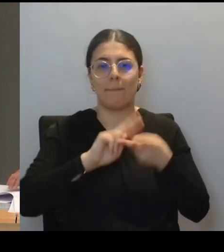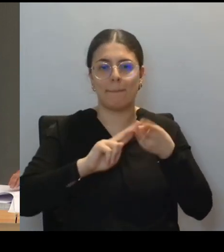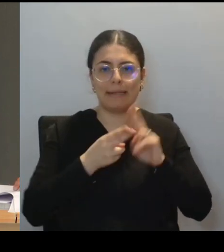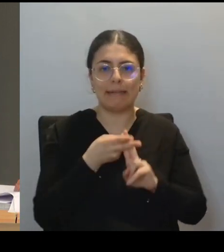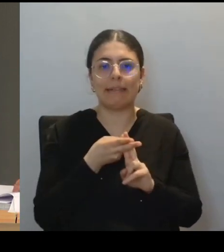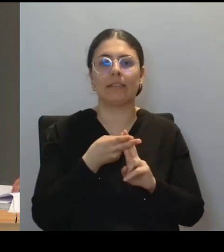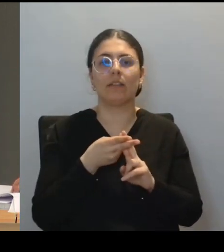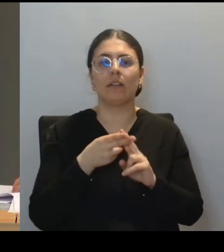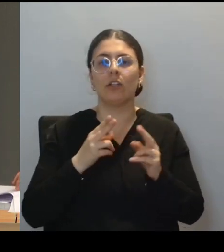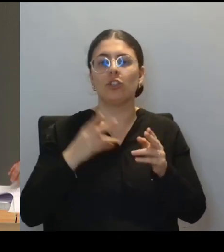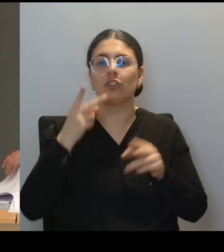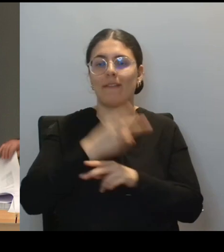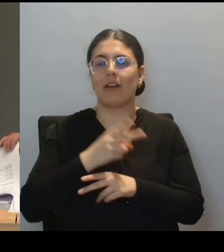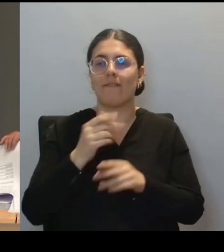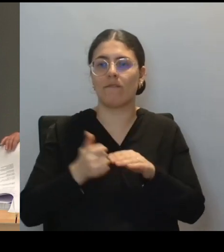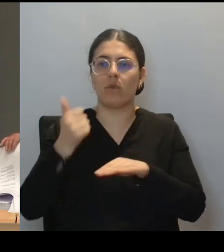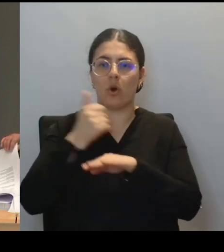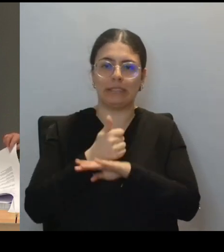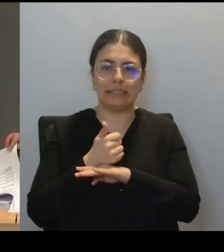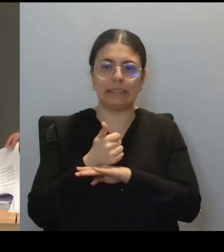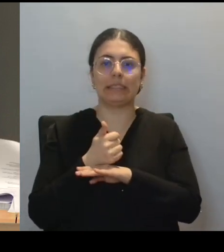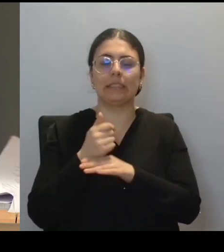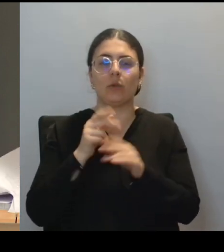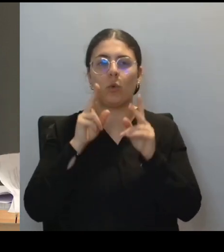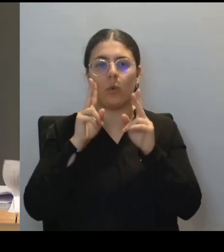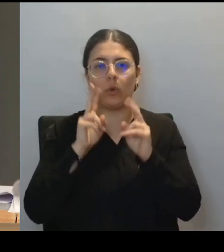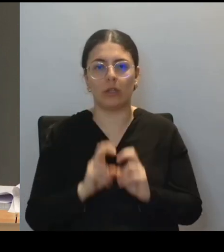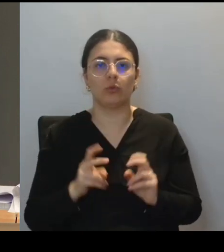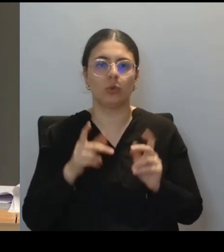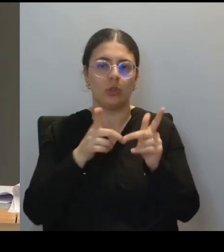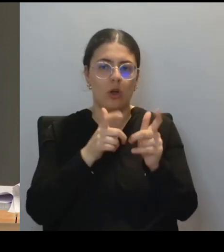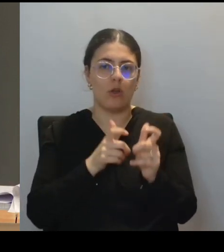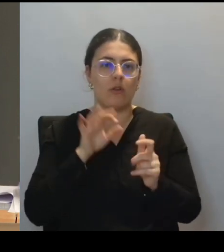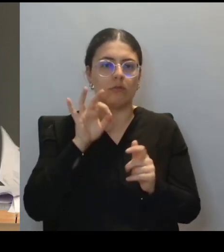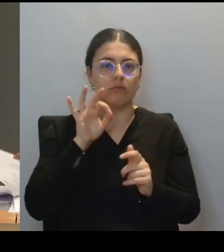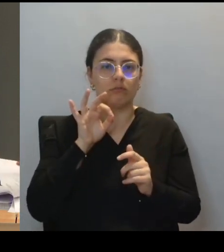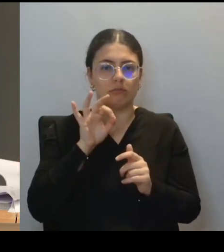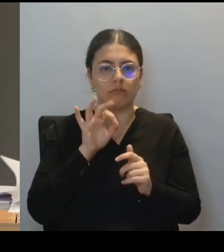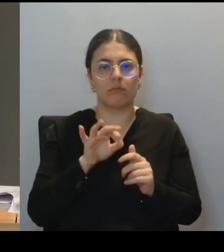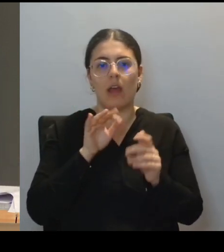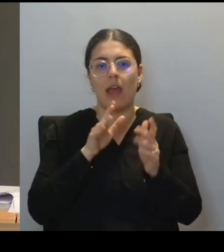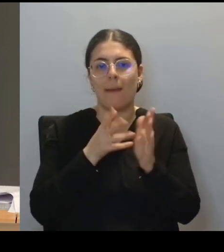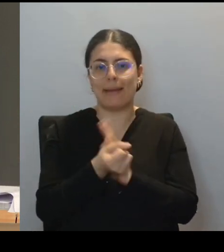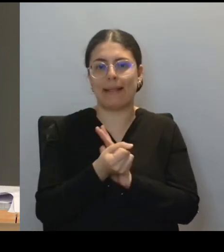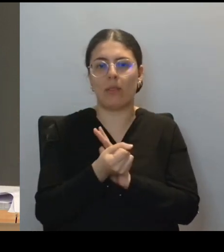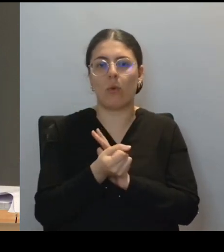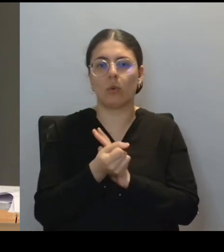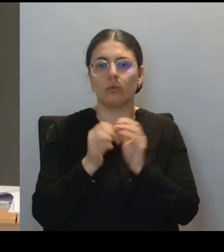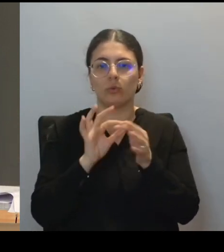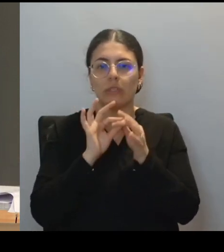Untersuchung des Ermittlungs vorgehens im Zusammenhang mit der Aufklärung, Der im Zeitraum von 2009 bis 2021